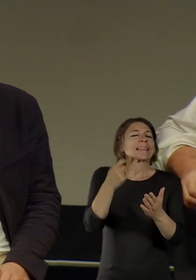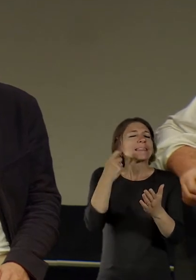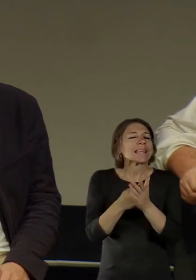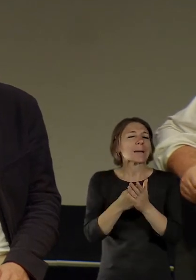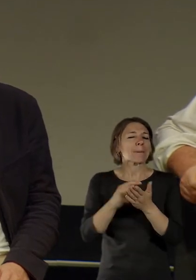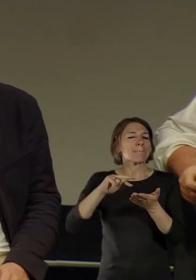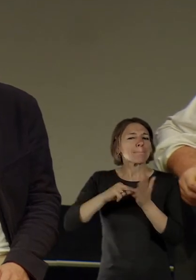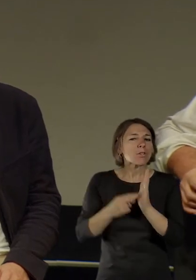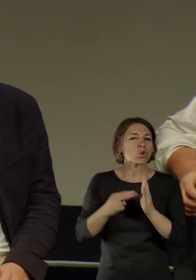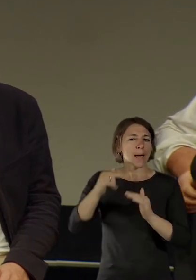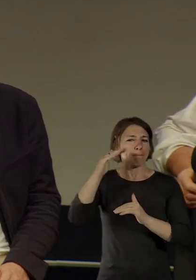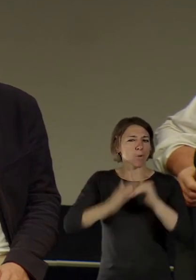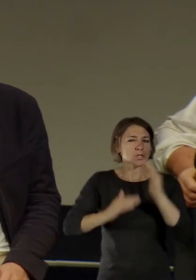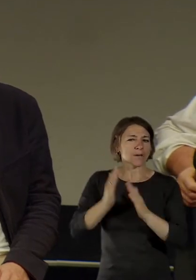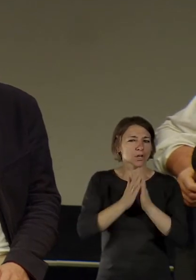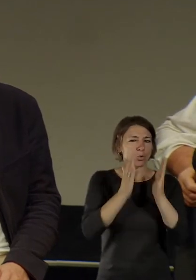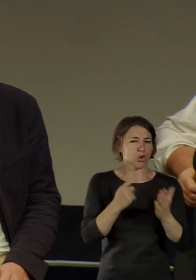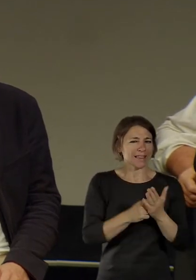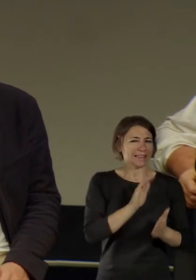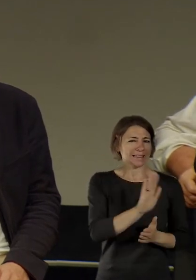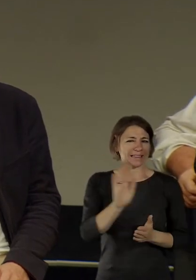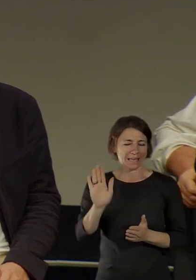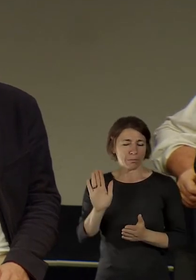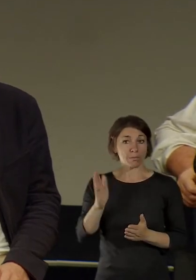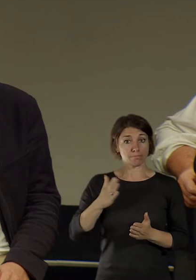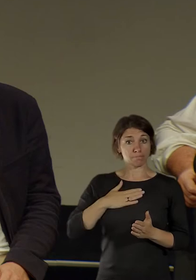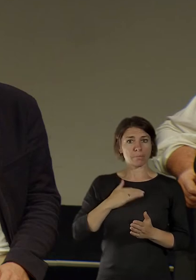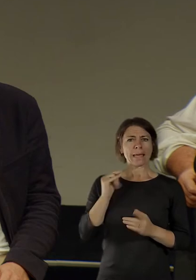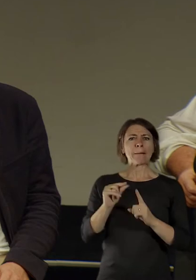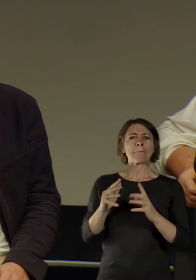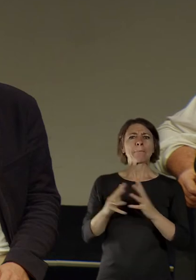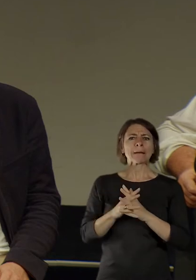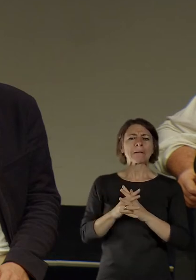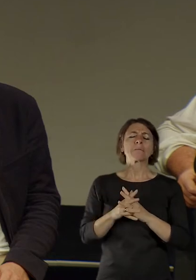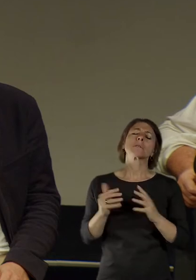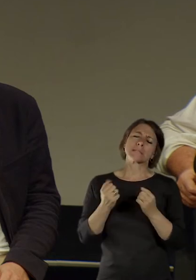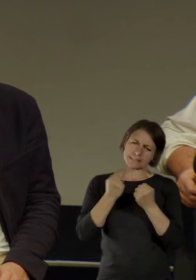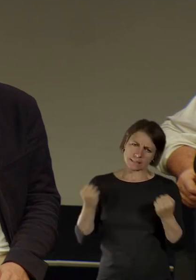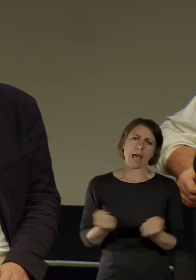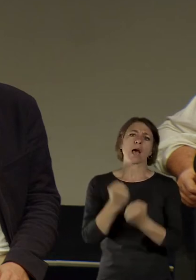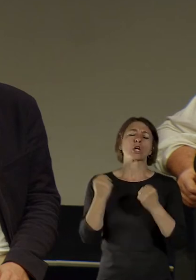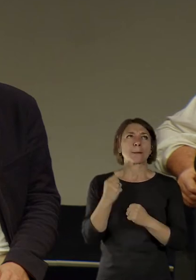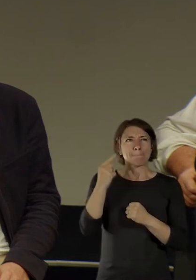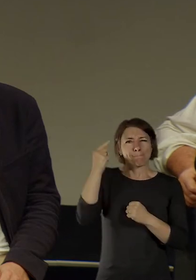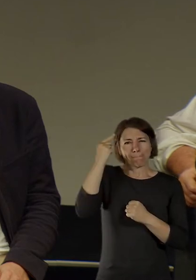A myslím si, že jako Institut se snažíme i v tomto pracovat a podporovat